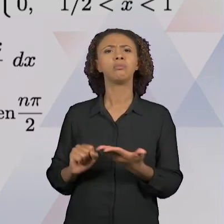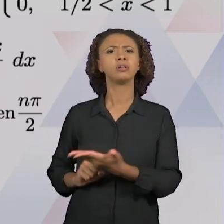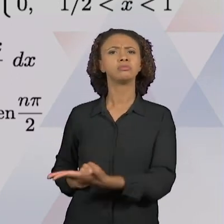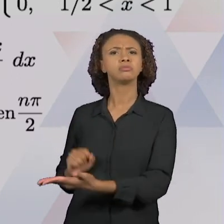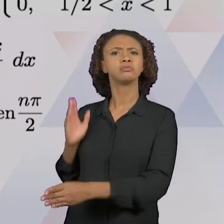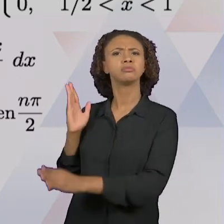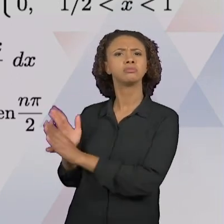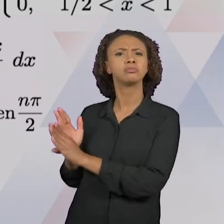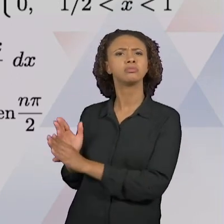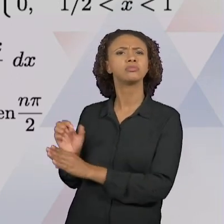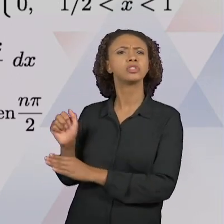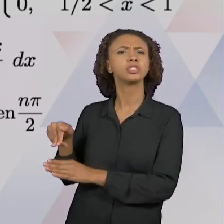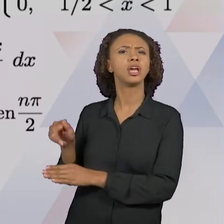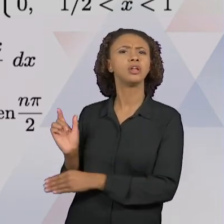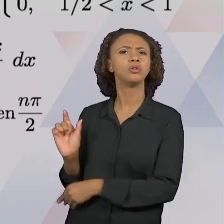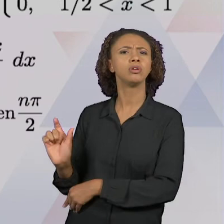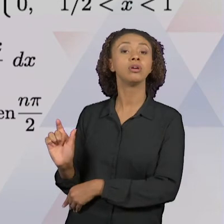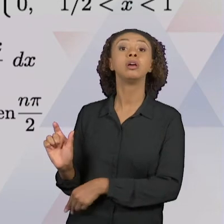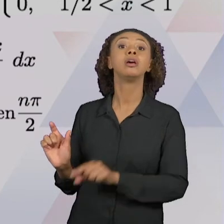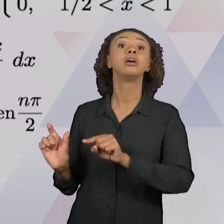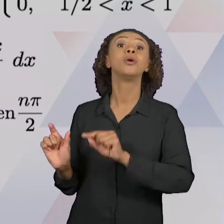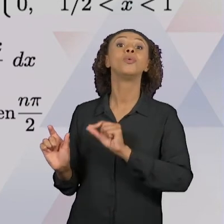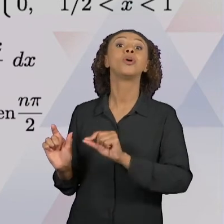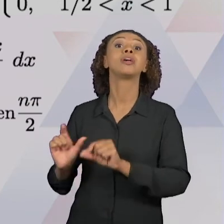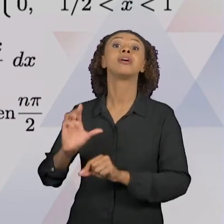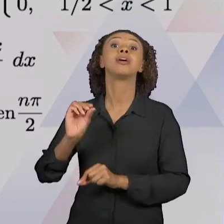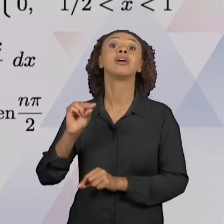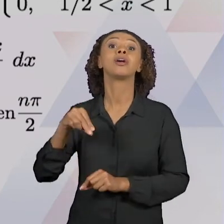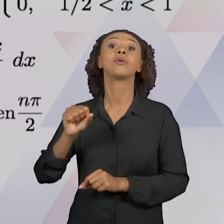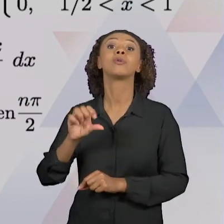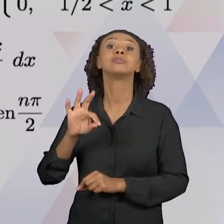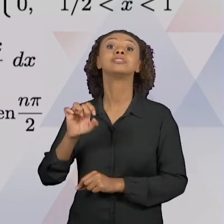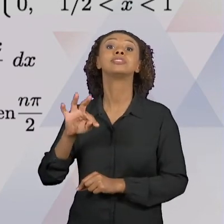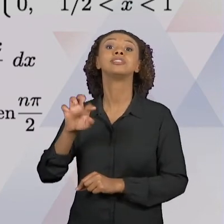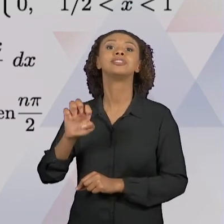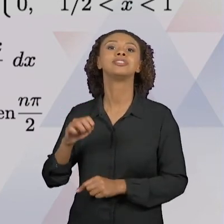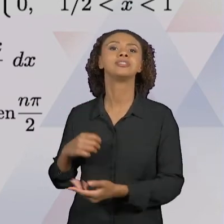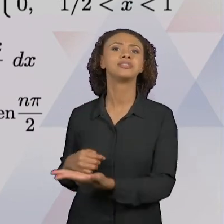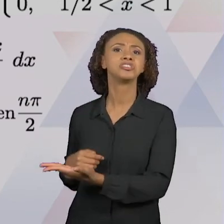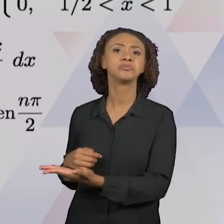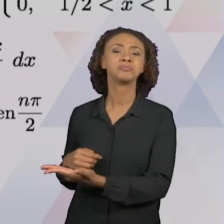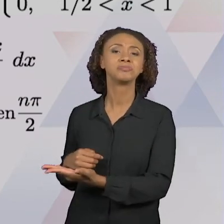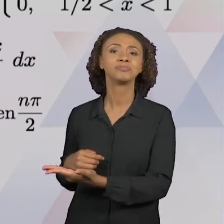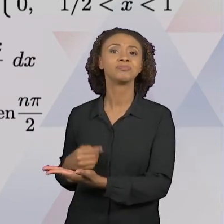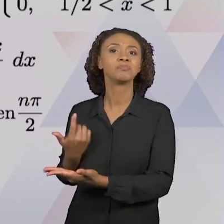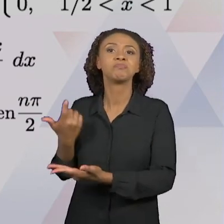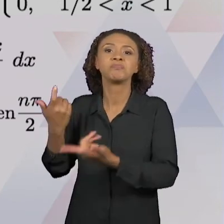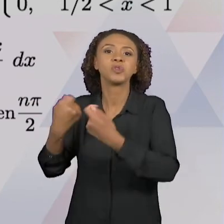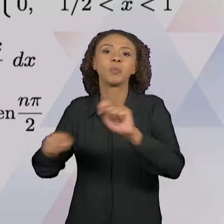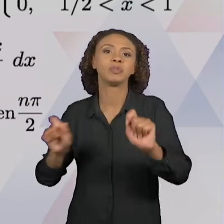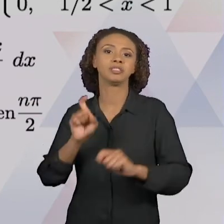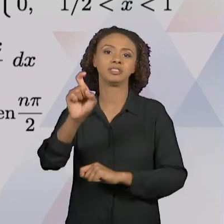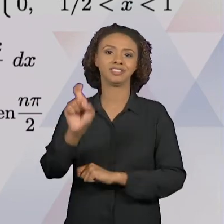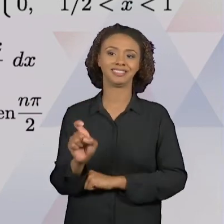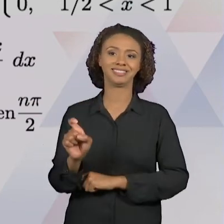QUE ESTÁ AQUI É UMA CONSTANTE, OBSERVE, NÃO DEPENDE DA VARIÁVEL "X", AGORA O "X" ESTÁ SÓ EM